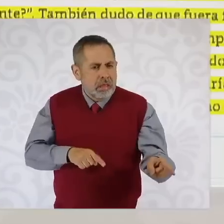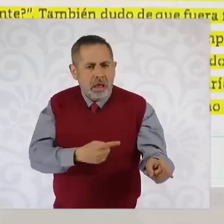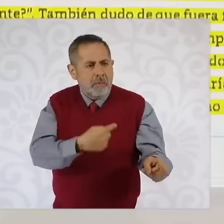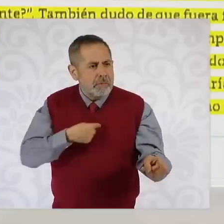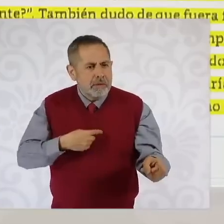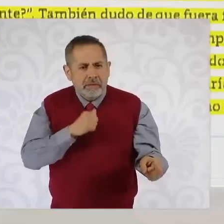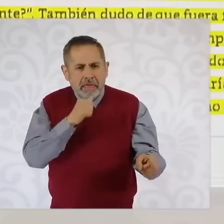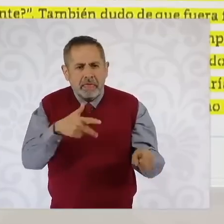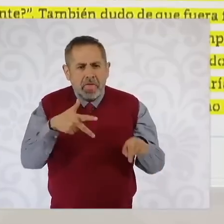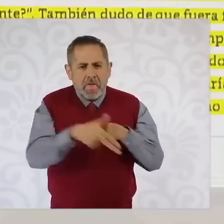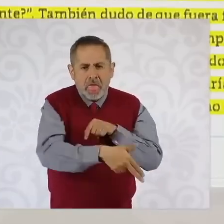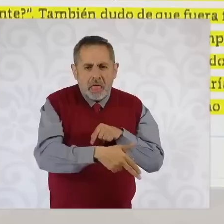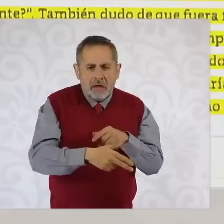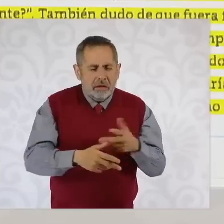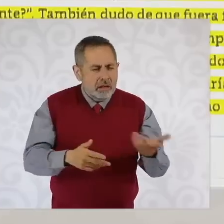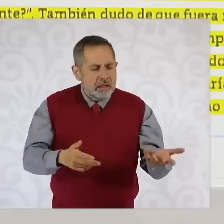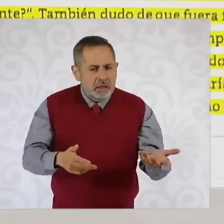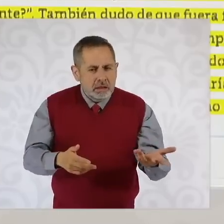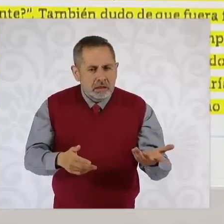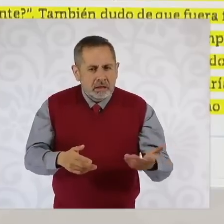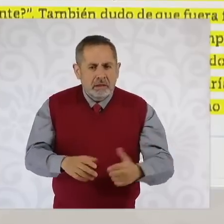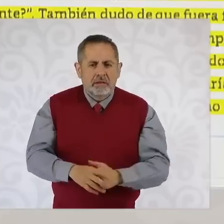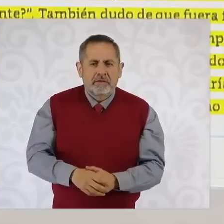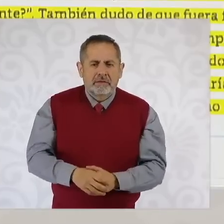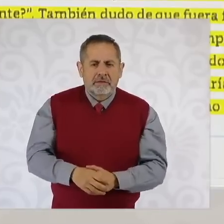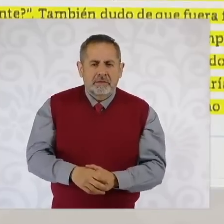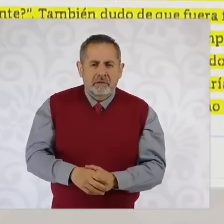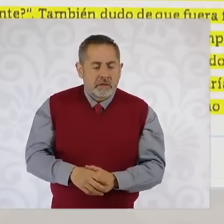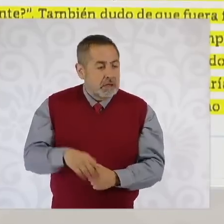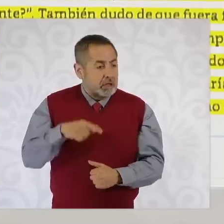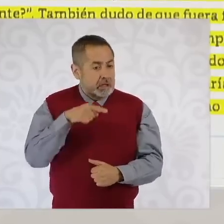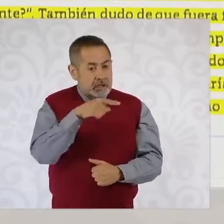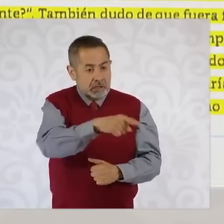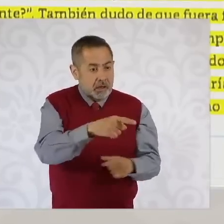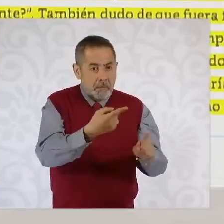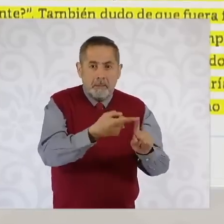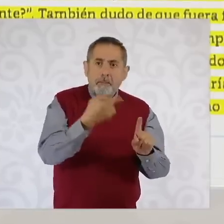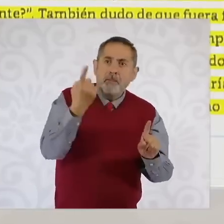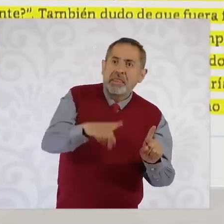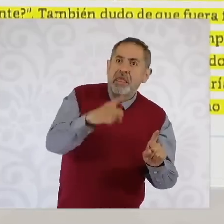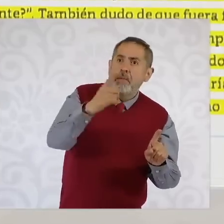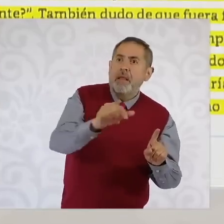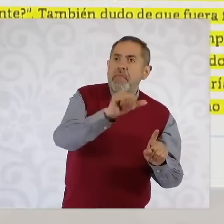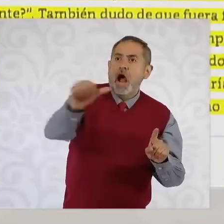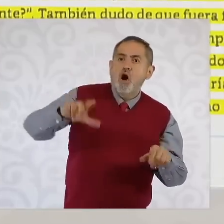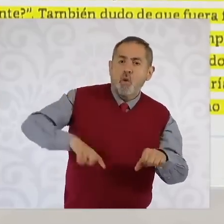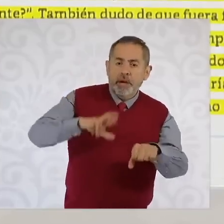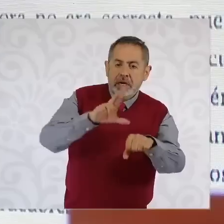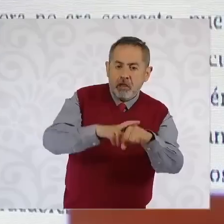Ah bueno sigue después y sus instrucciones a los gobernadores para que torpedear mis